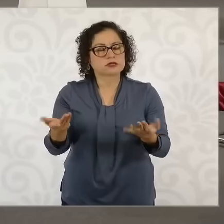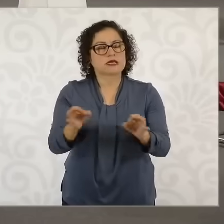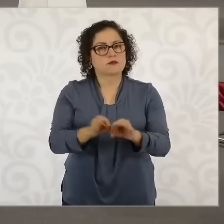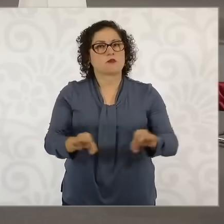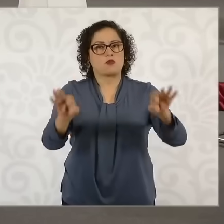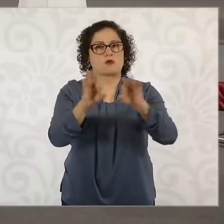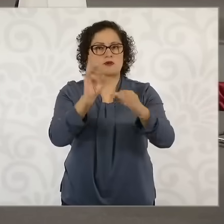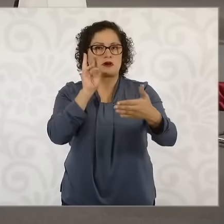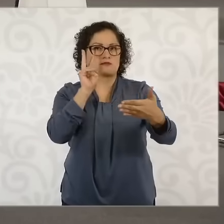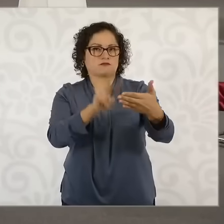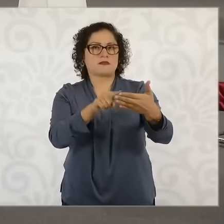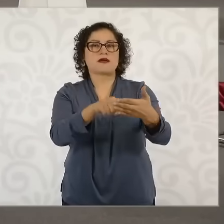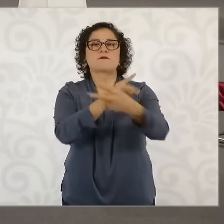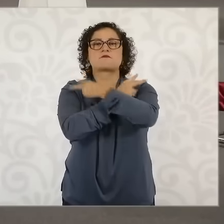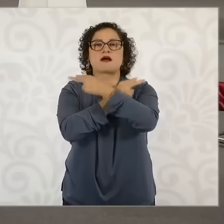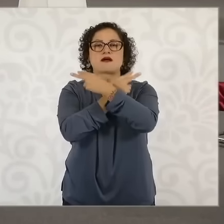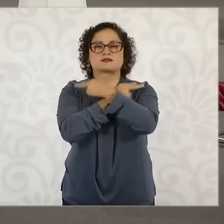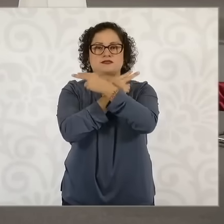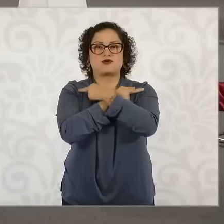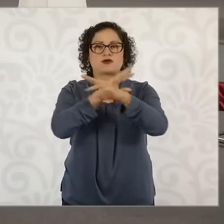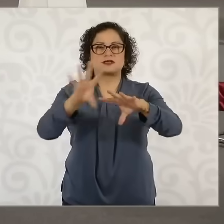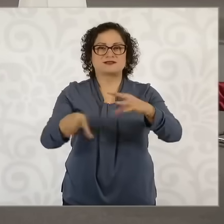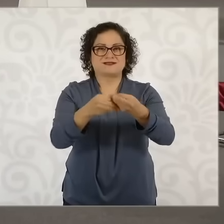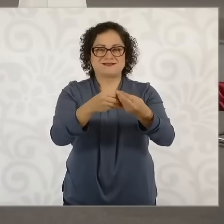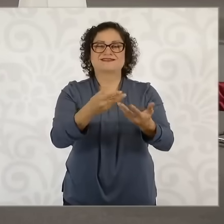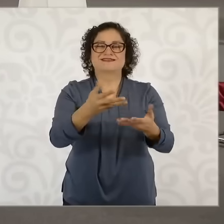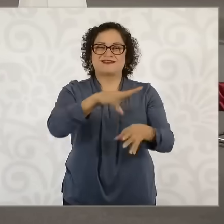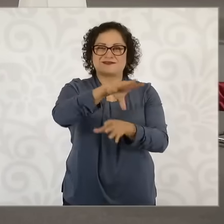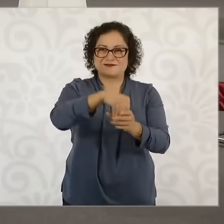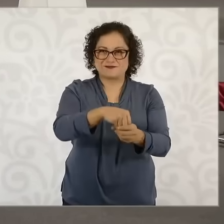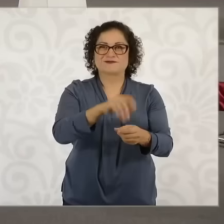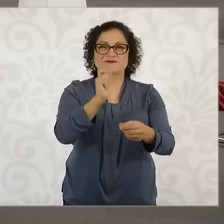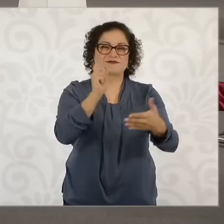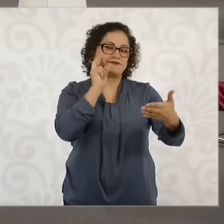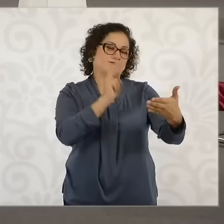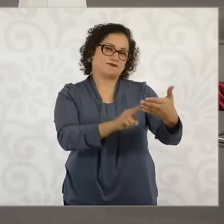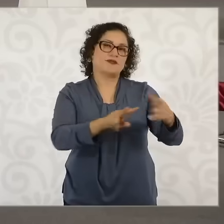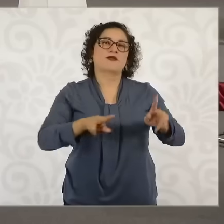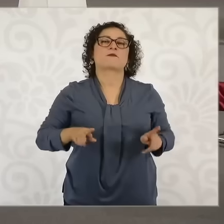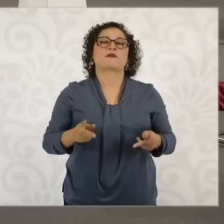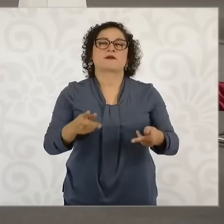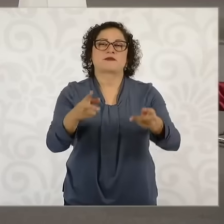través de nuestra página web se venden a través de nuestra histórica o clásico viaje todo pagado,